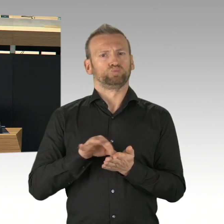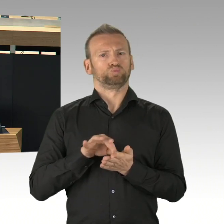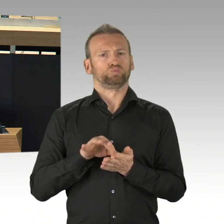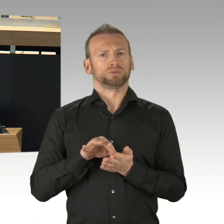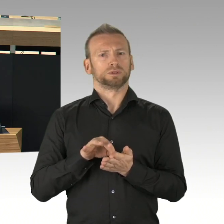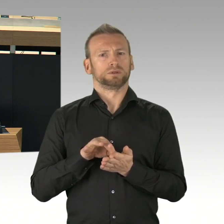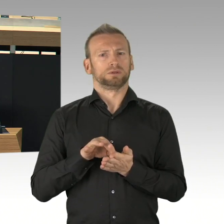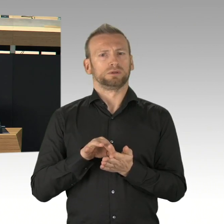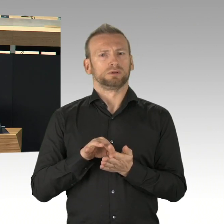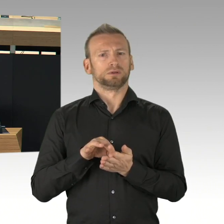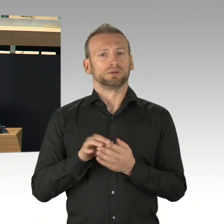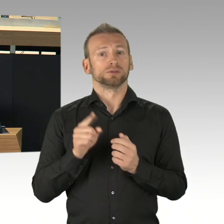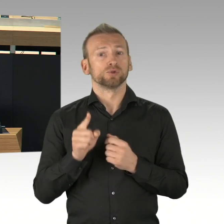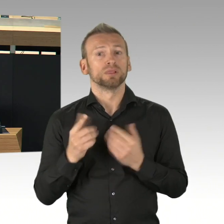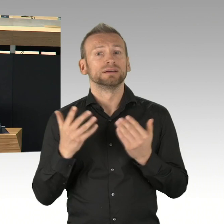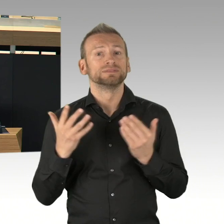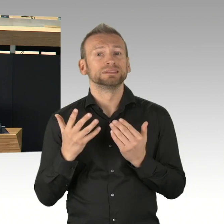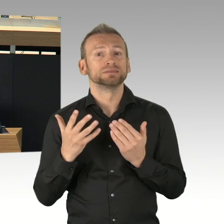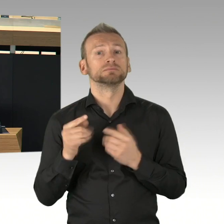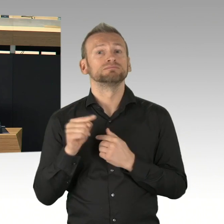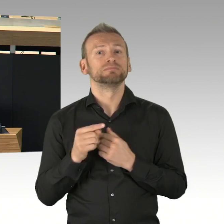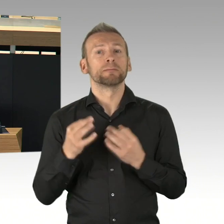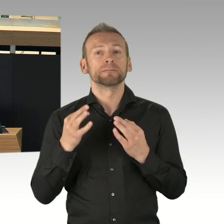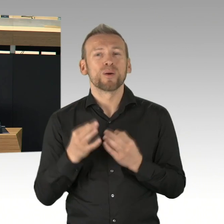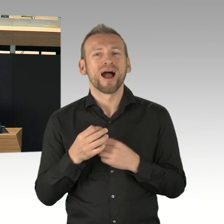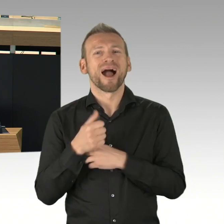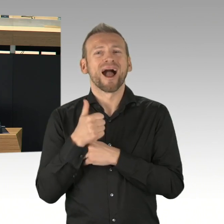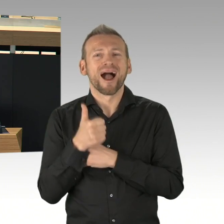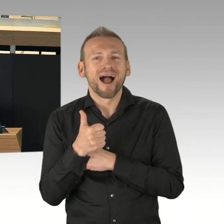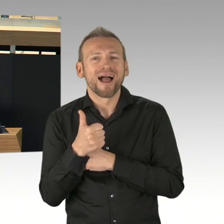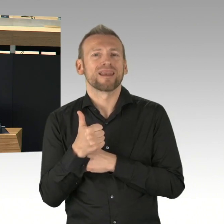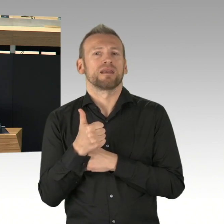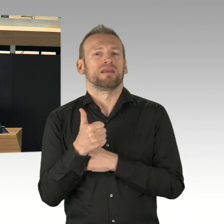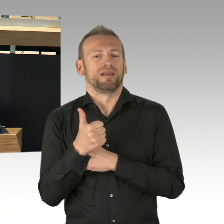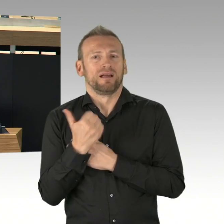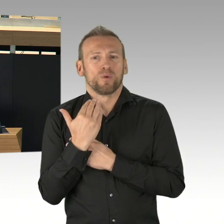den Mietenspiegel in dieser Stadt mal eben außer Kraft zu setzen, mal eben außer Kraft gesetzt.